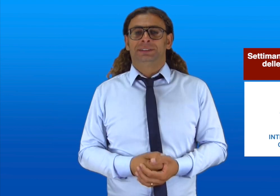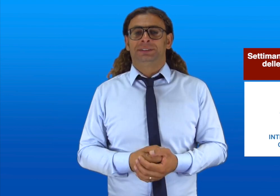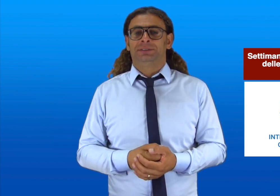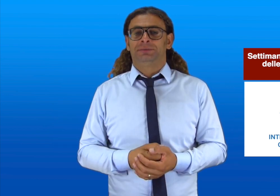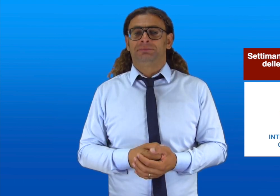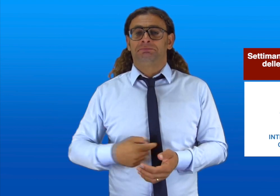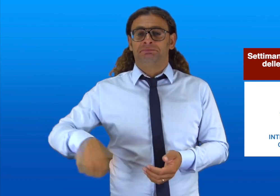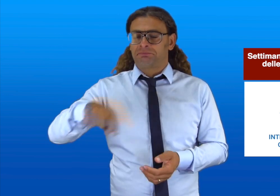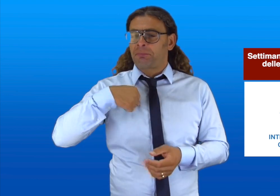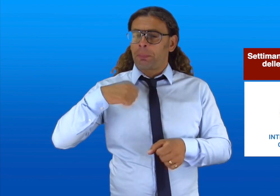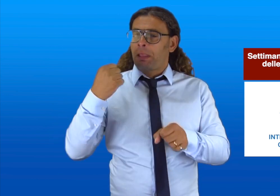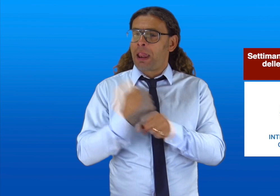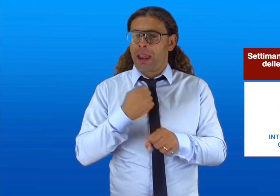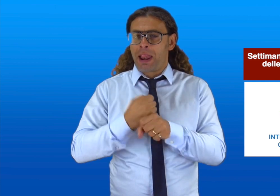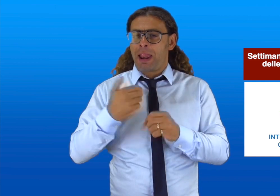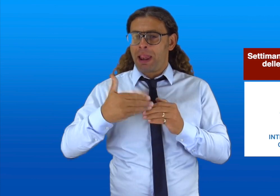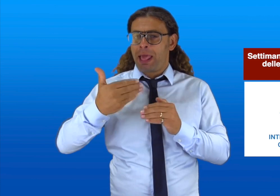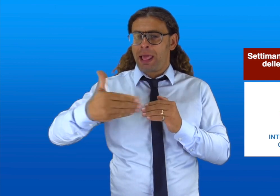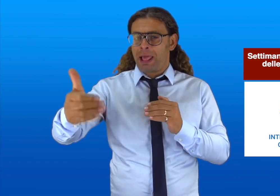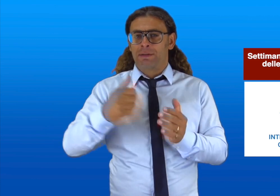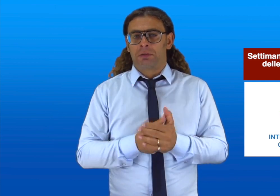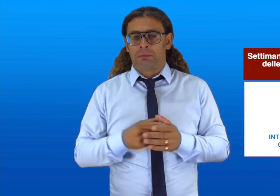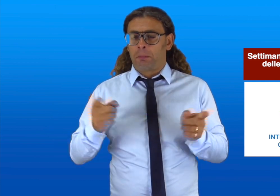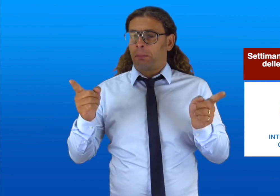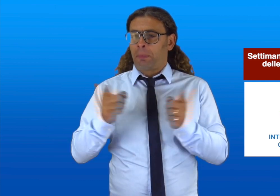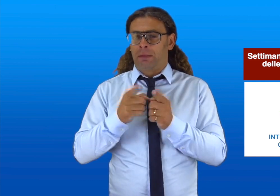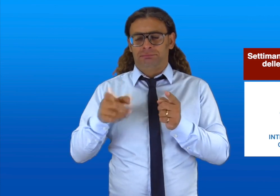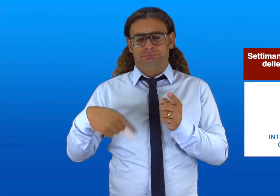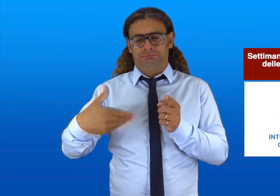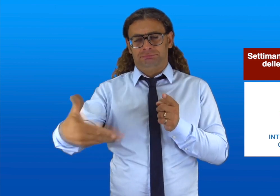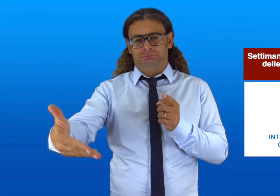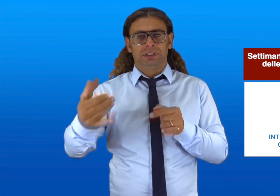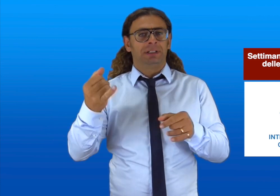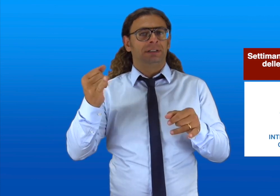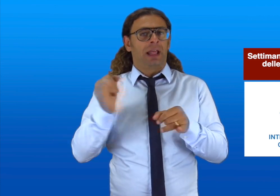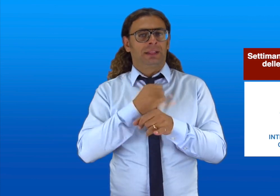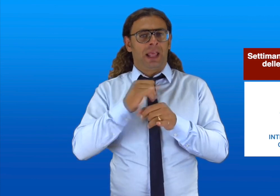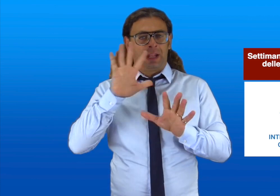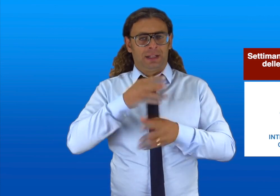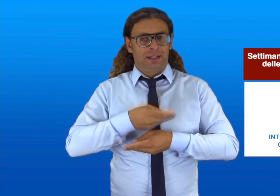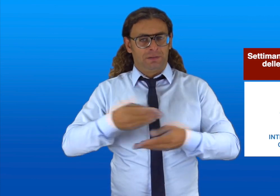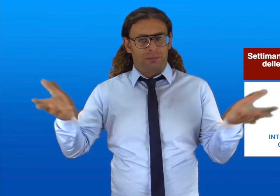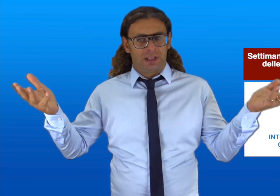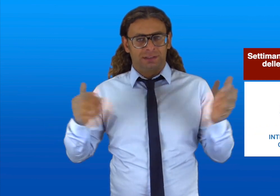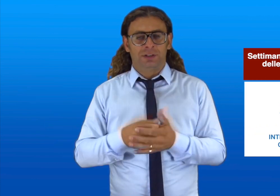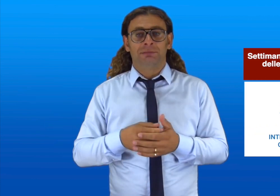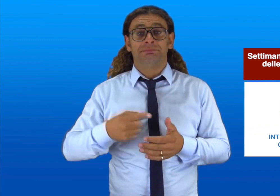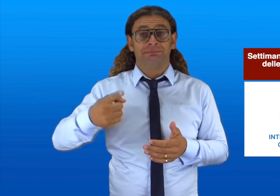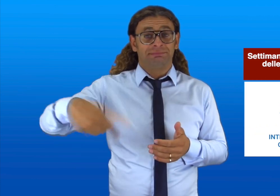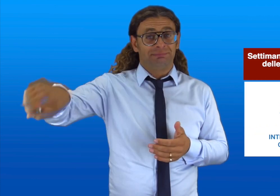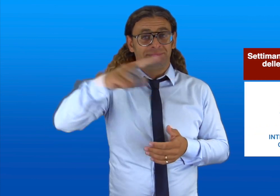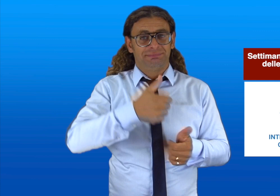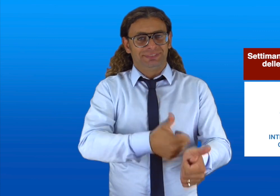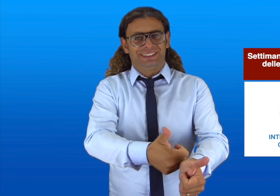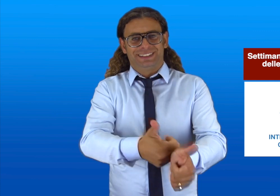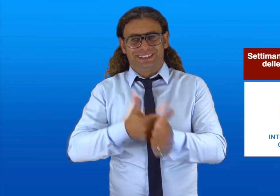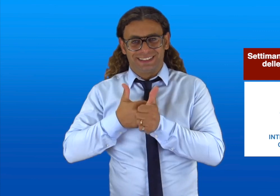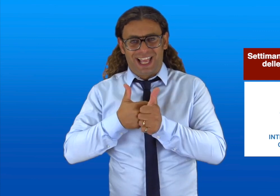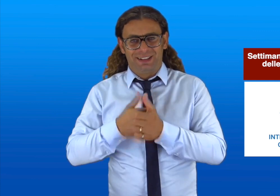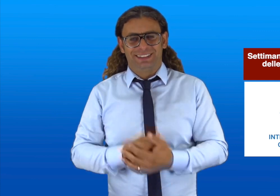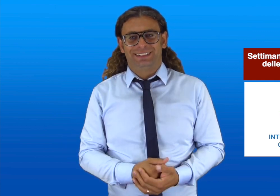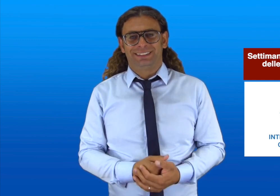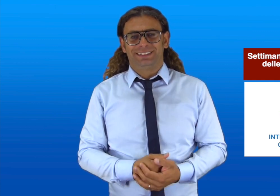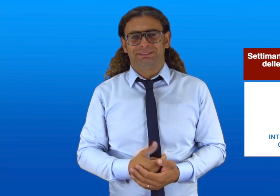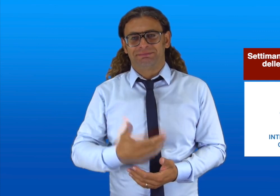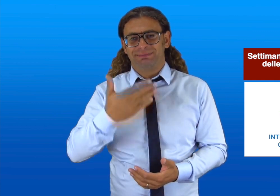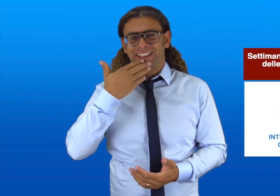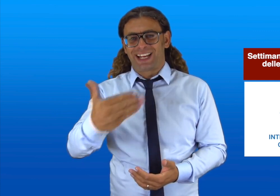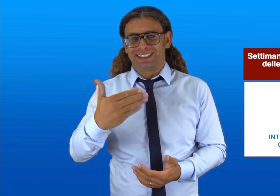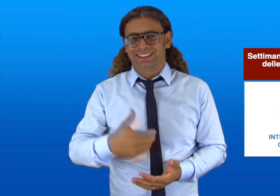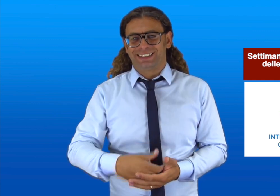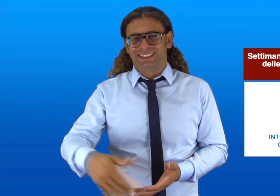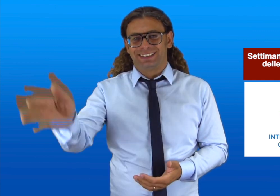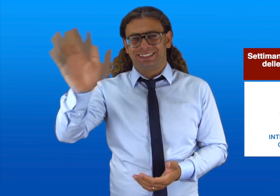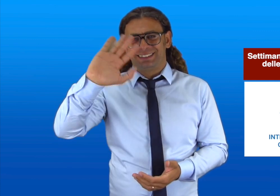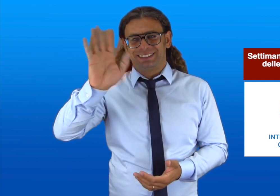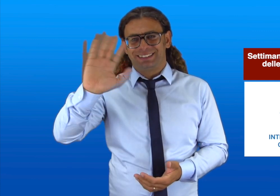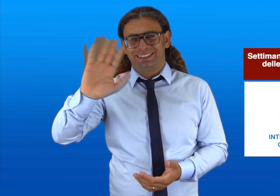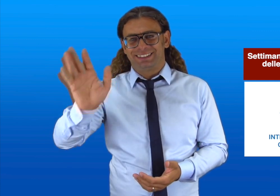In questi giorni stiamo lavorando intensamente per organizzare il tutto, a breve vi daremo tutti i dettagli. Continuate a seguirci!